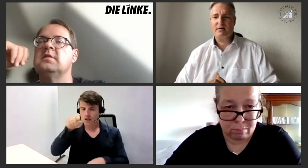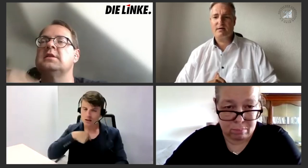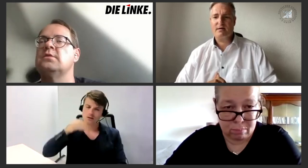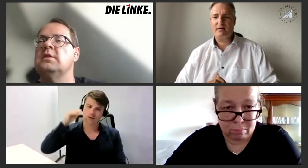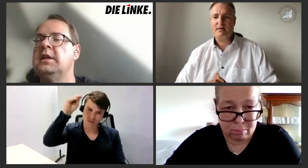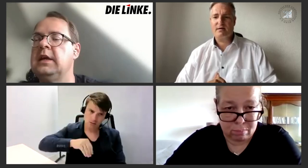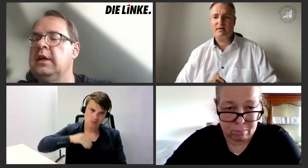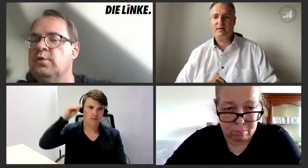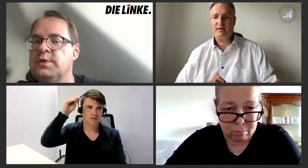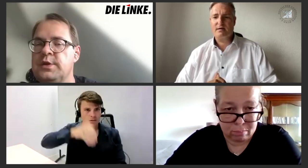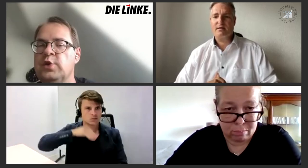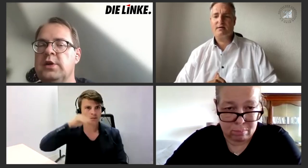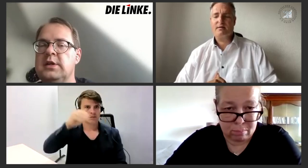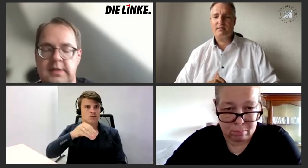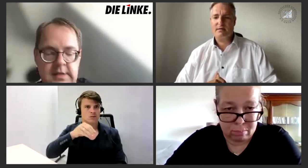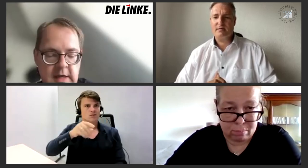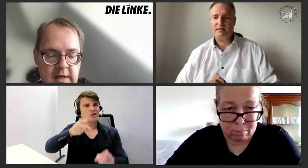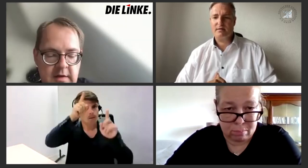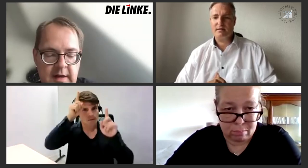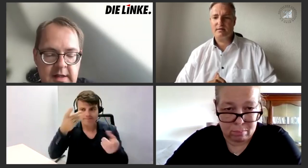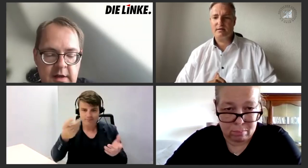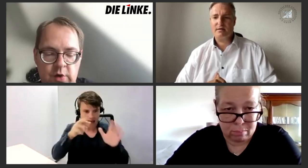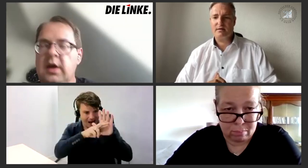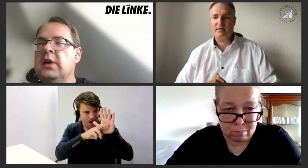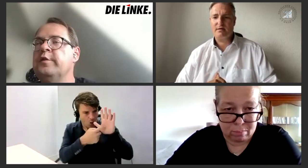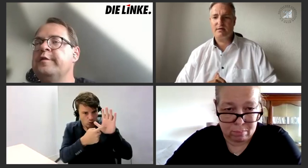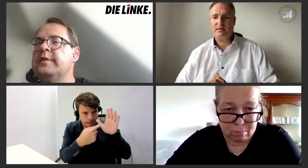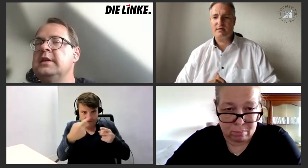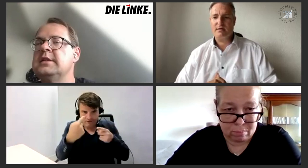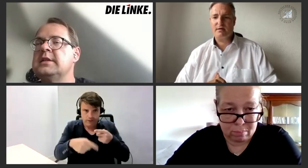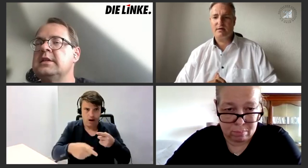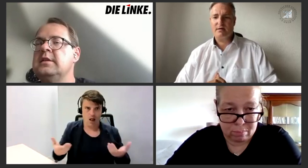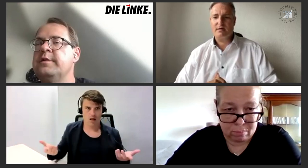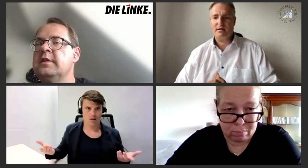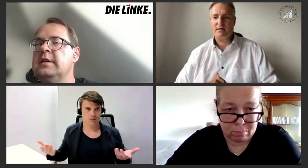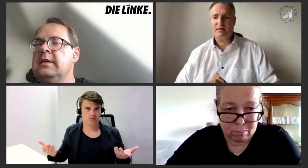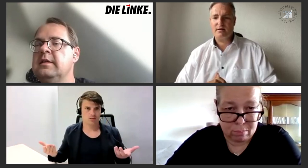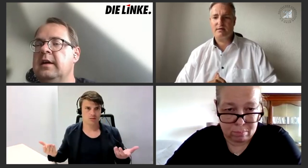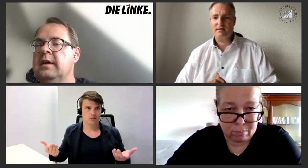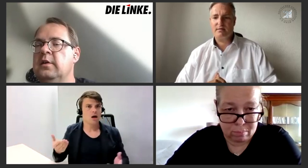gegenüber immer wieder geäußert, dass dort eine Regelungslücke ist. Wir hatten auch auf Initiative